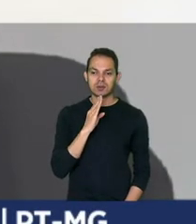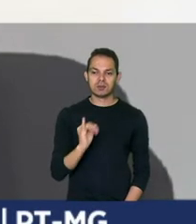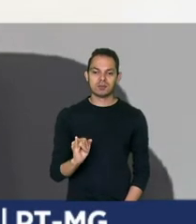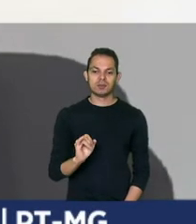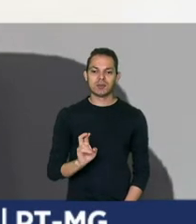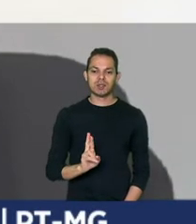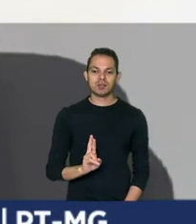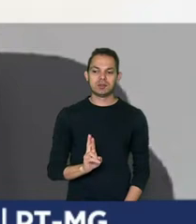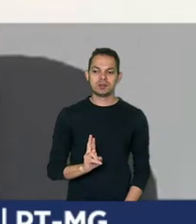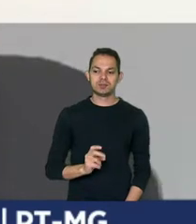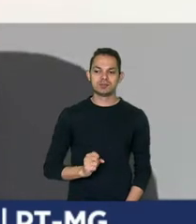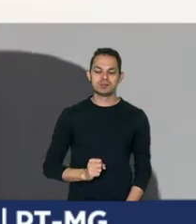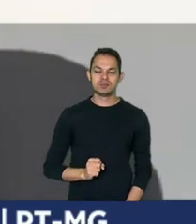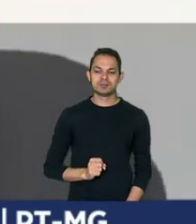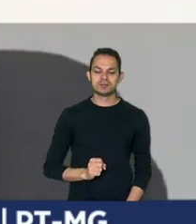VEJAM, SÃO 3.8 MILHÕES DE